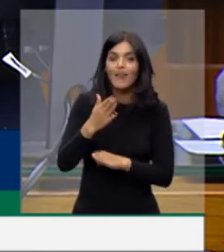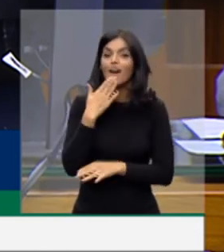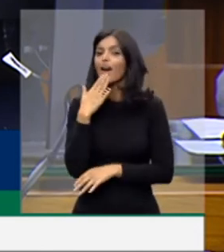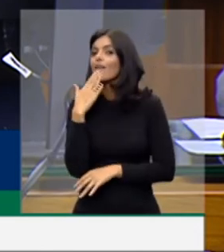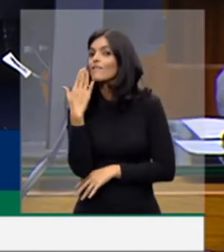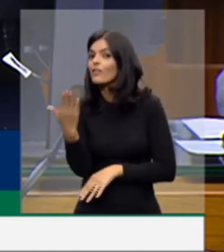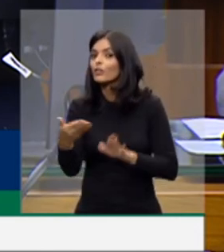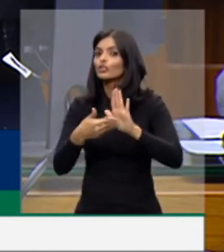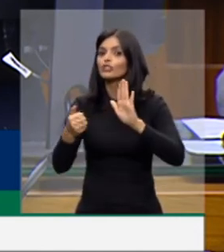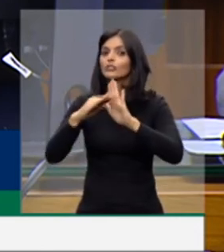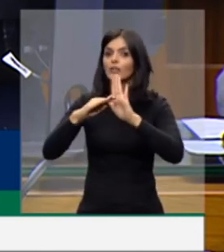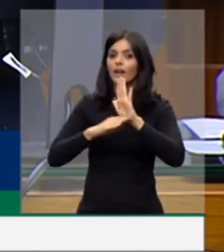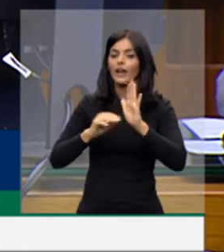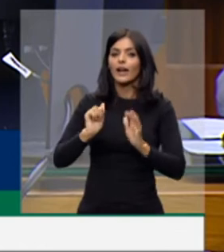DO PSB E DO PSOL. EU VOU